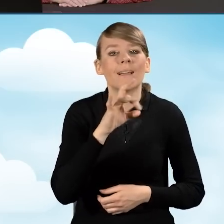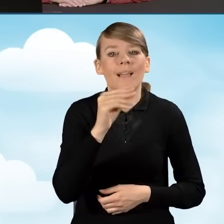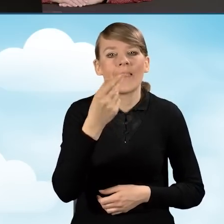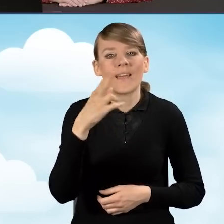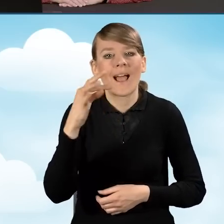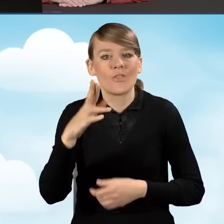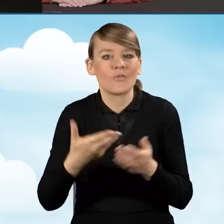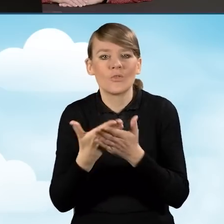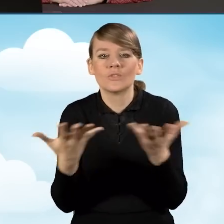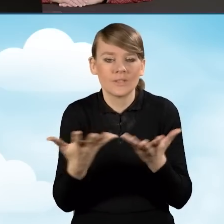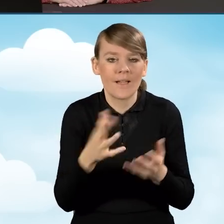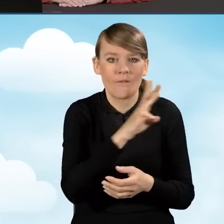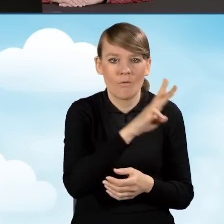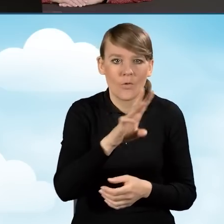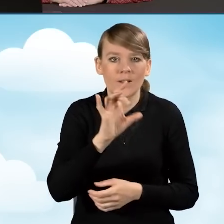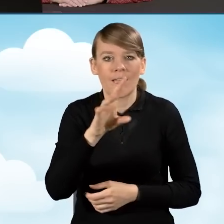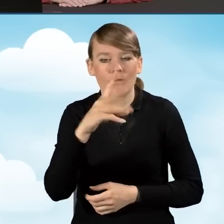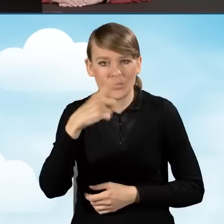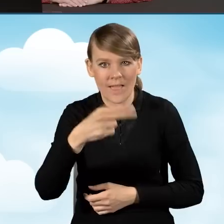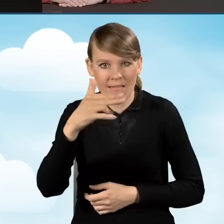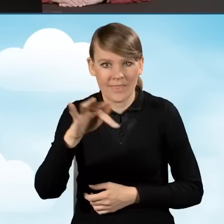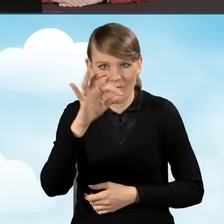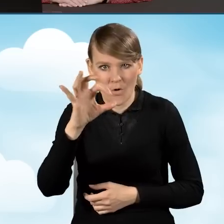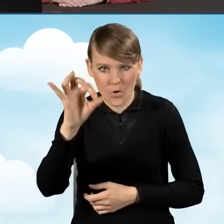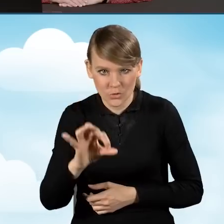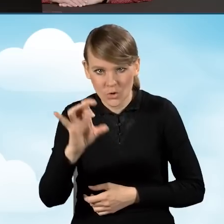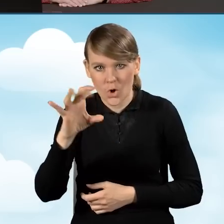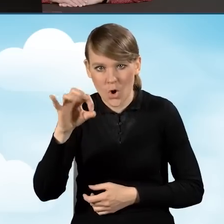na stronie www.gwd.nfosigw.gov.pl.